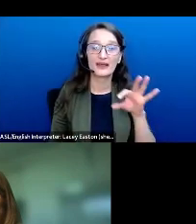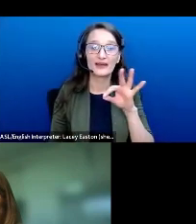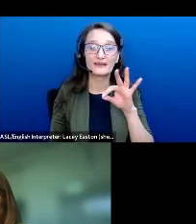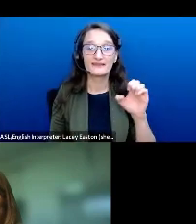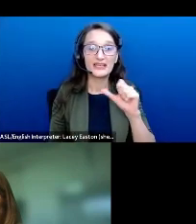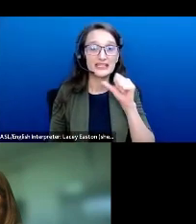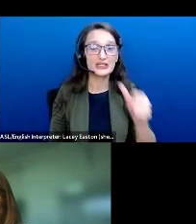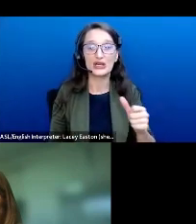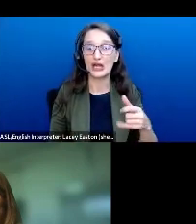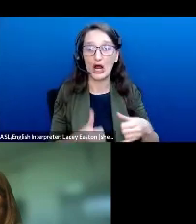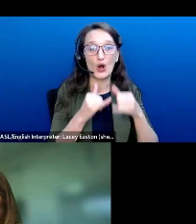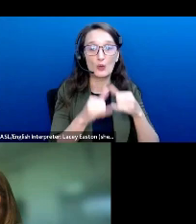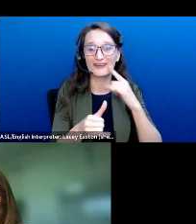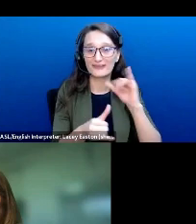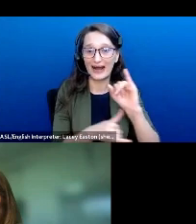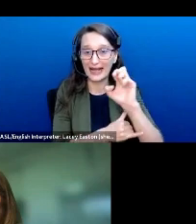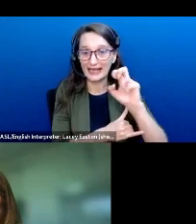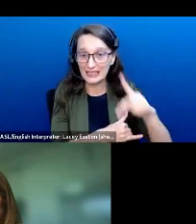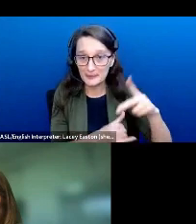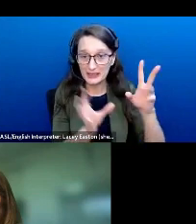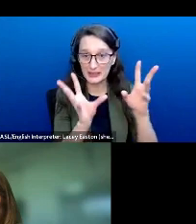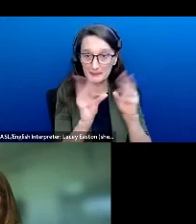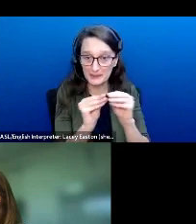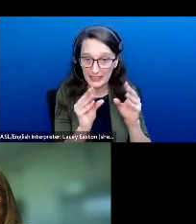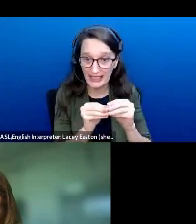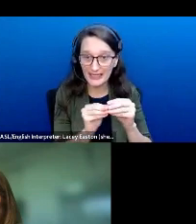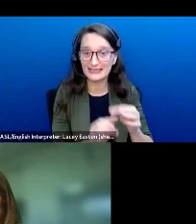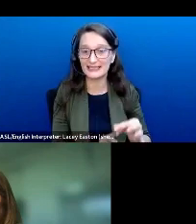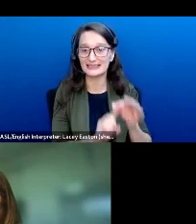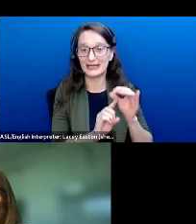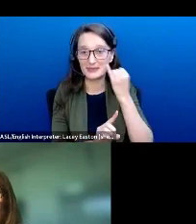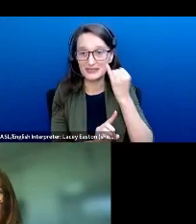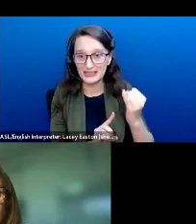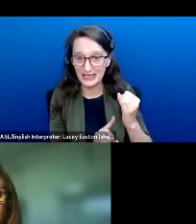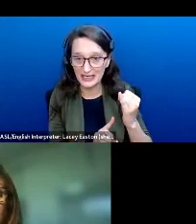o las tarifas de la acción judicial pueden ser denegadas si se rechazó un acuerdo razonable y